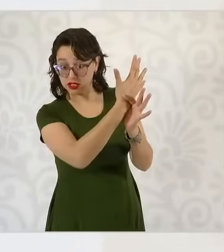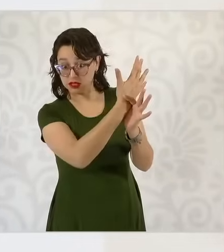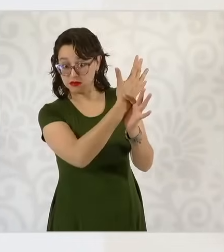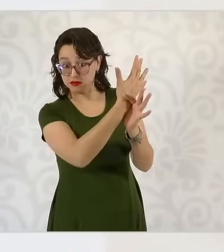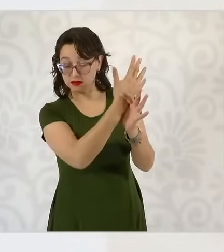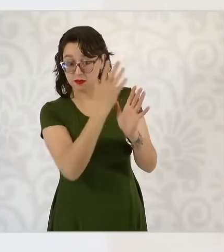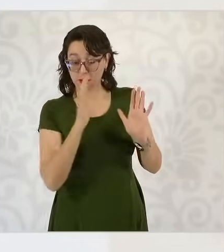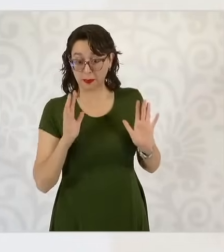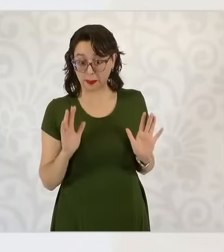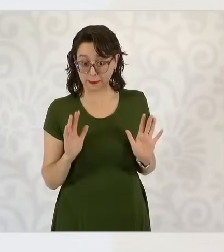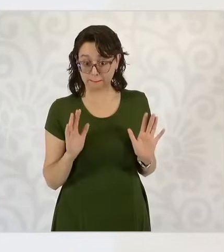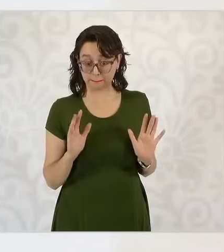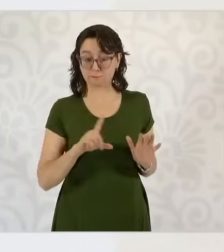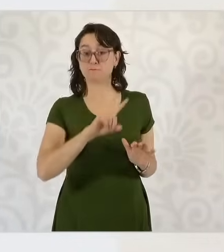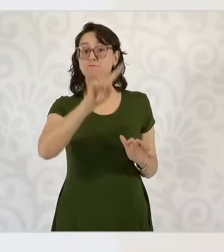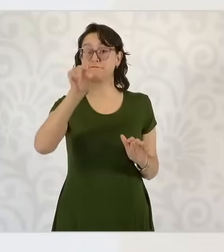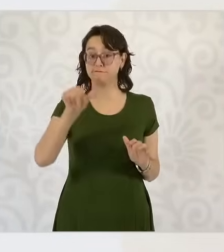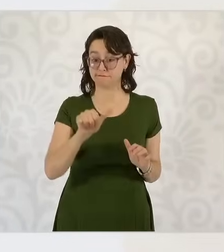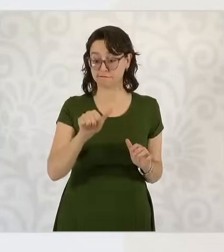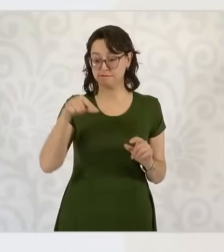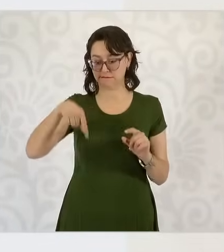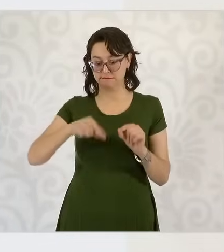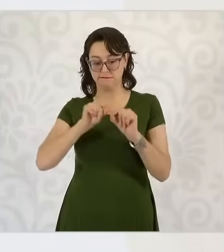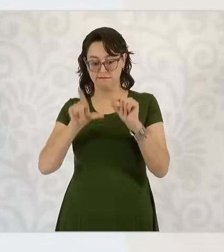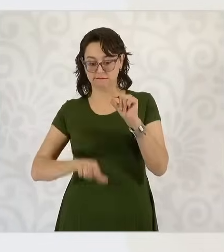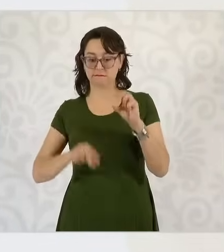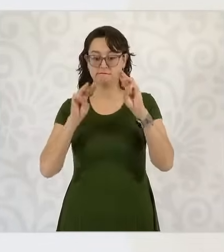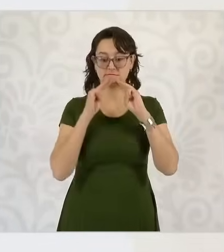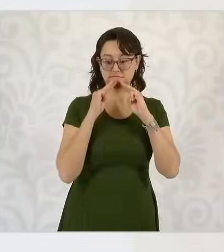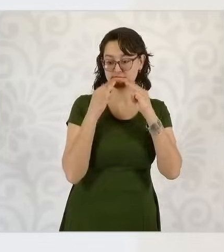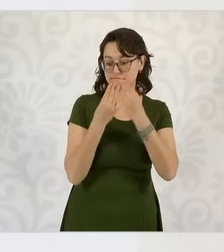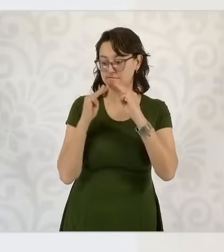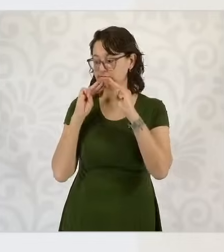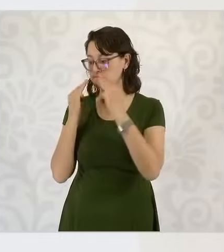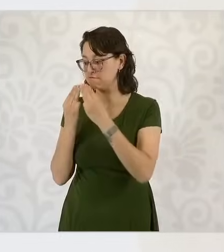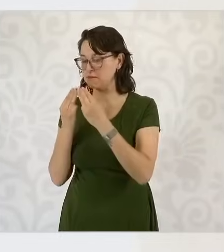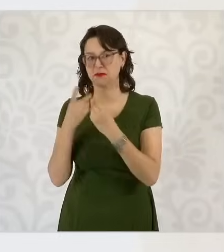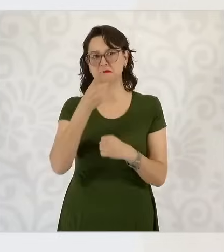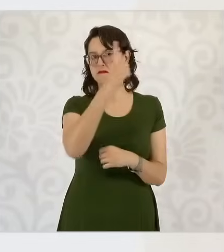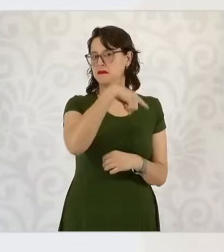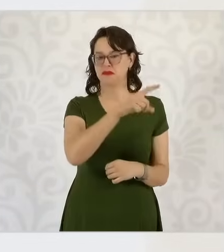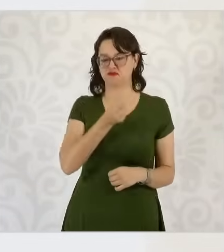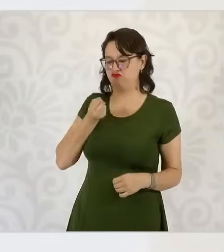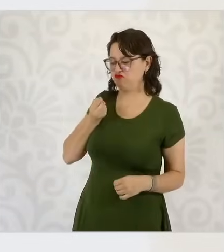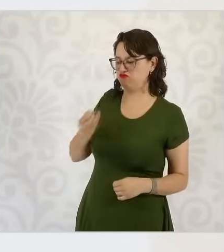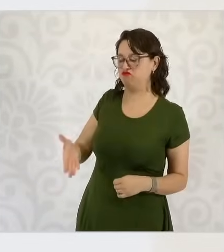nombrar algunas organizaciones de la delincuencia organizada como terroristas